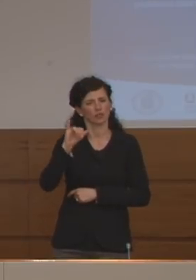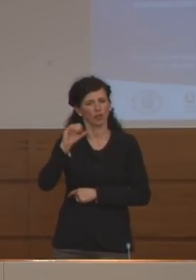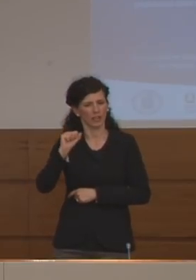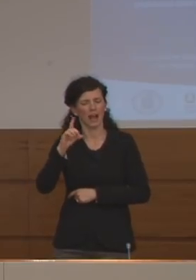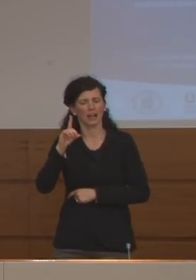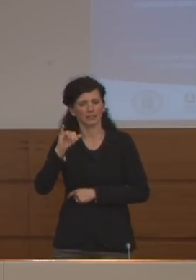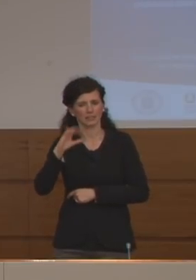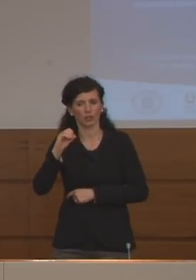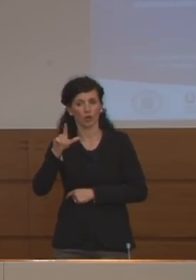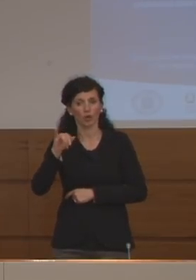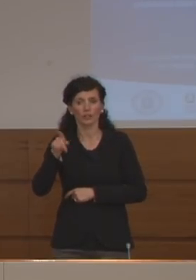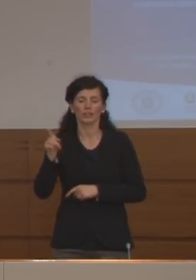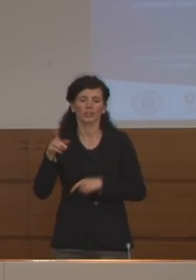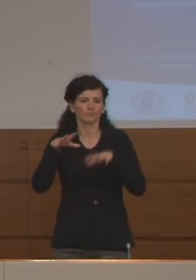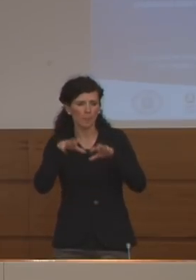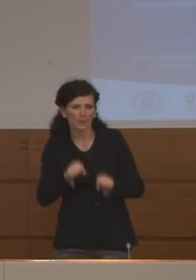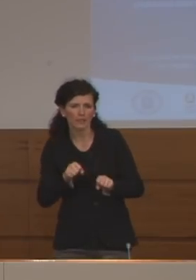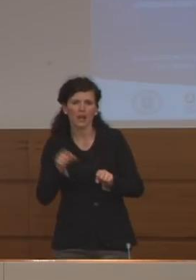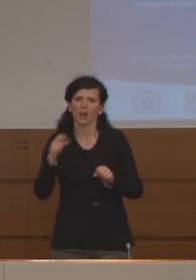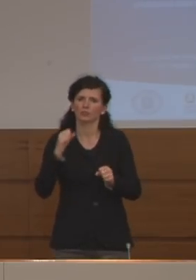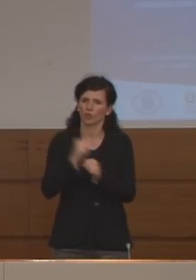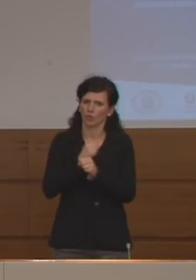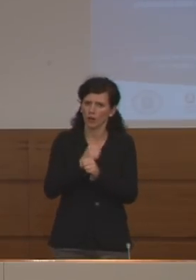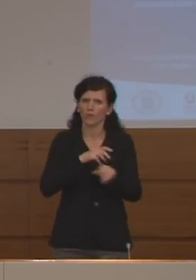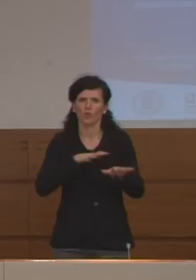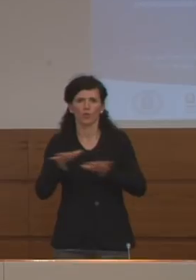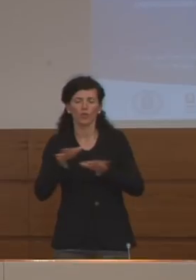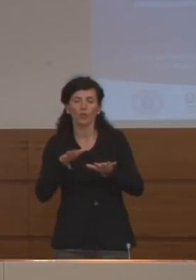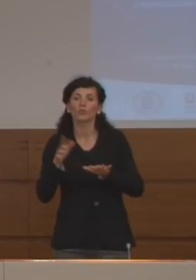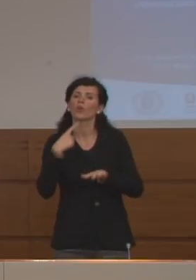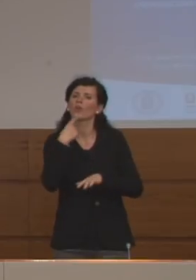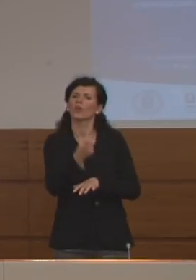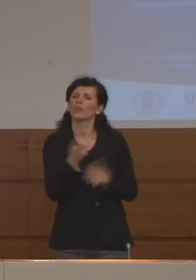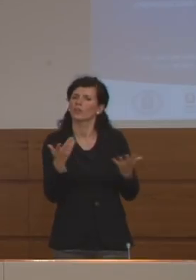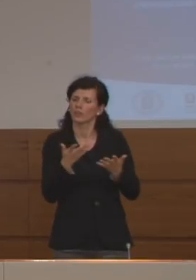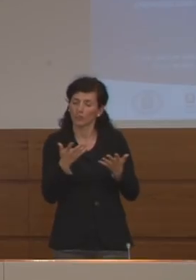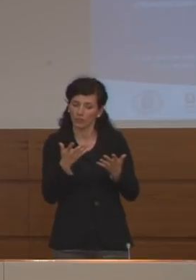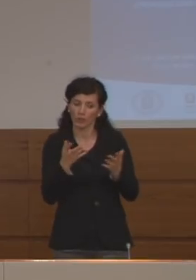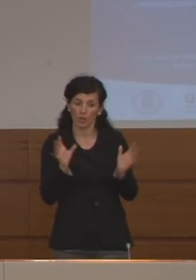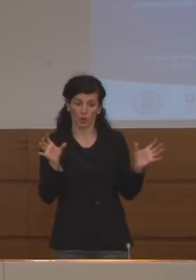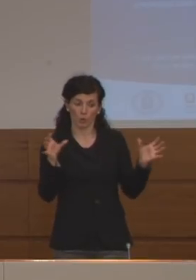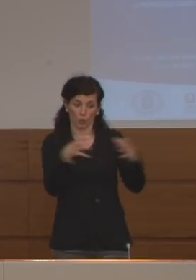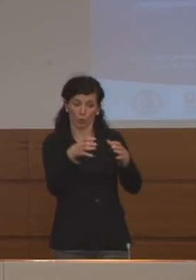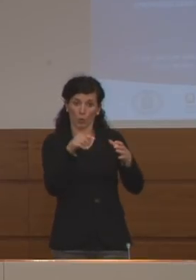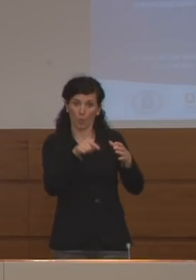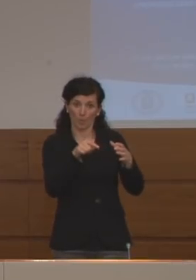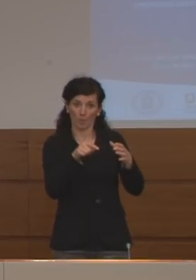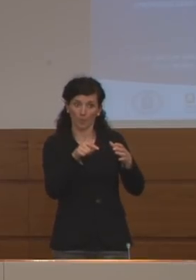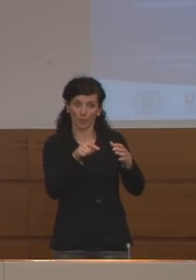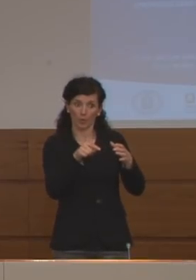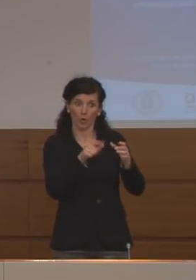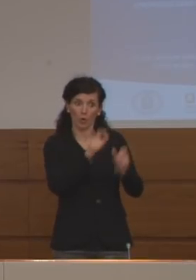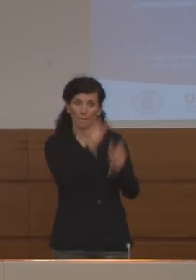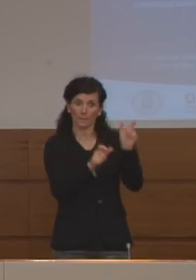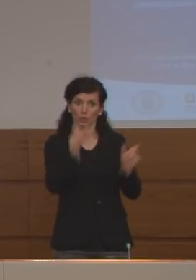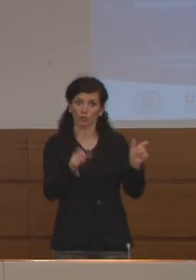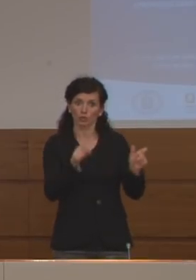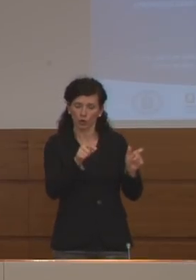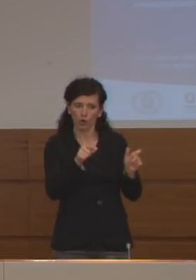più di una volta, cioè l'aggregazione, l'esposizione e la situazione ambientale.